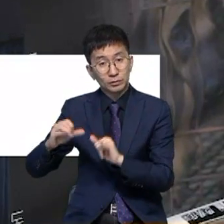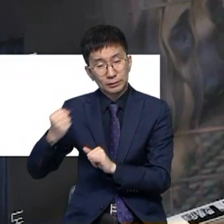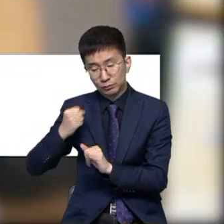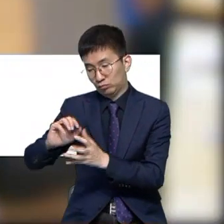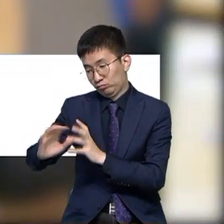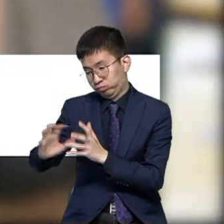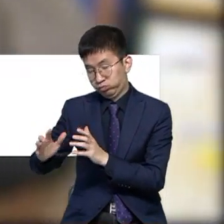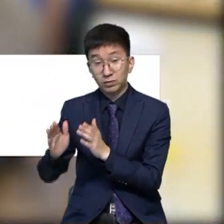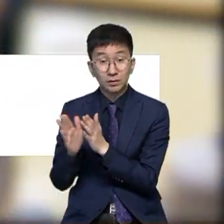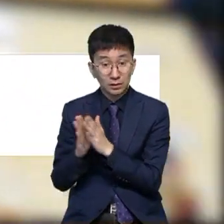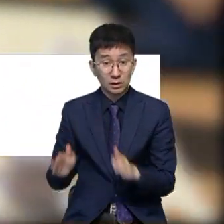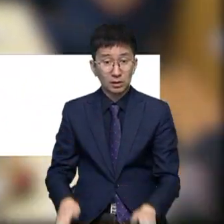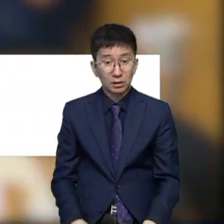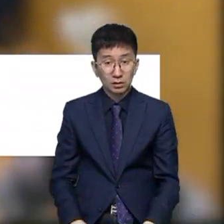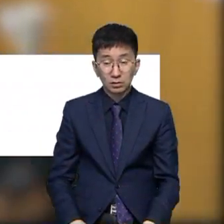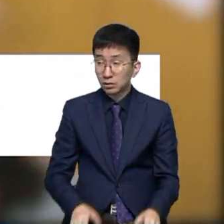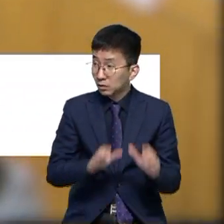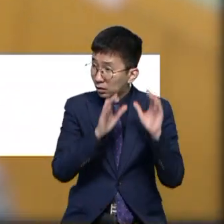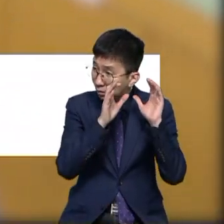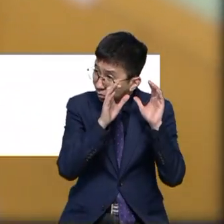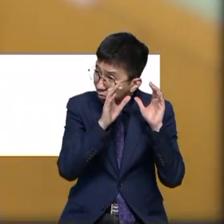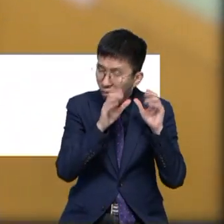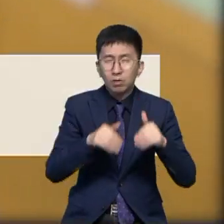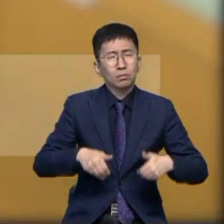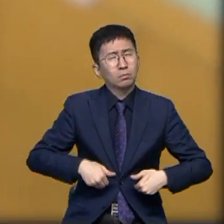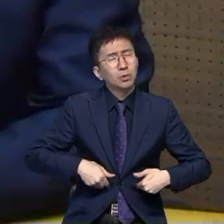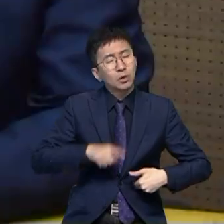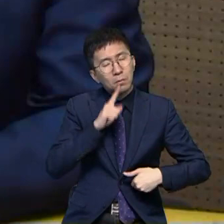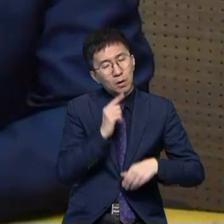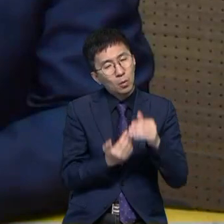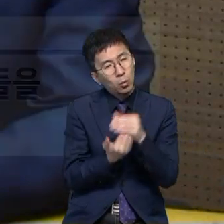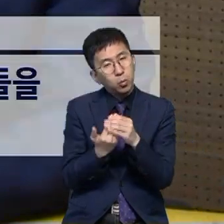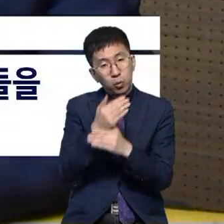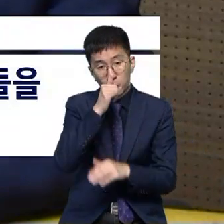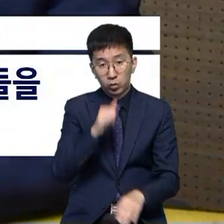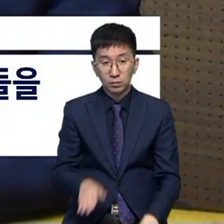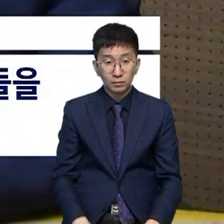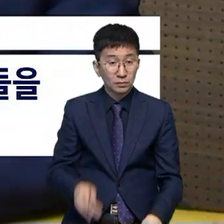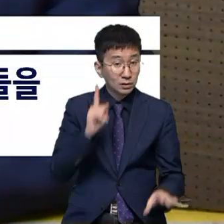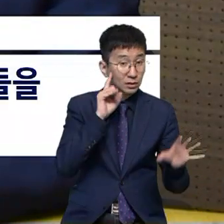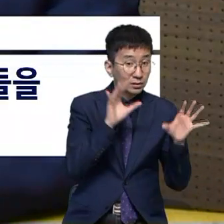여론 수렴을 요구하는 의견도 있습니다.